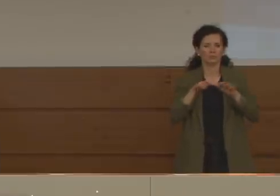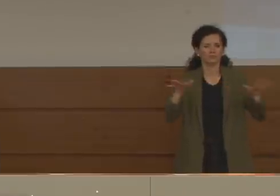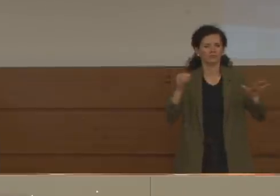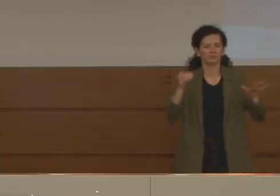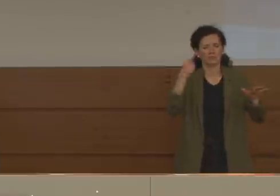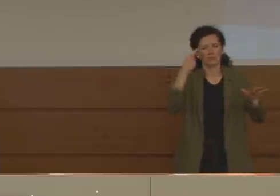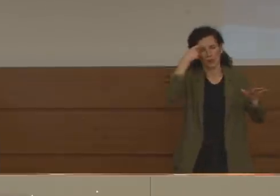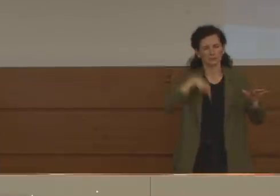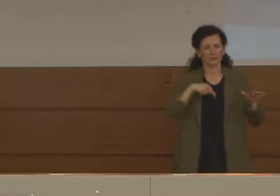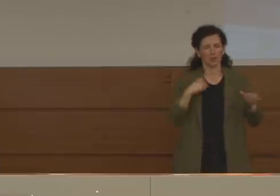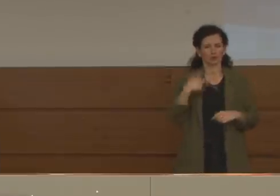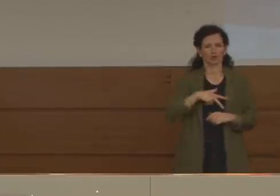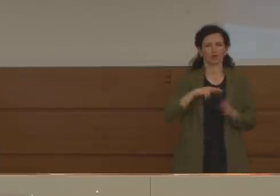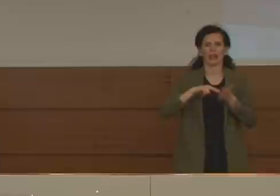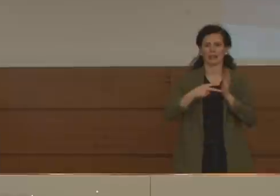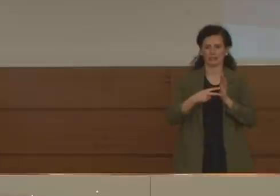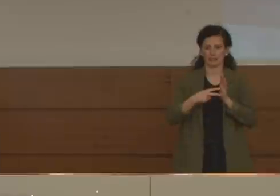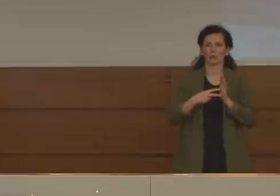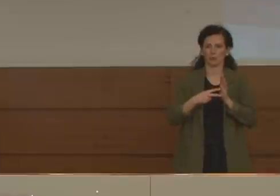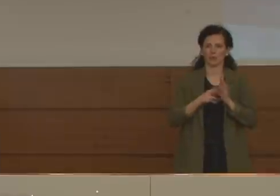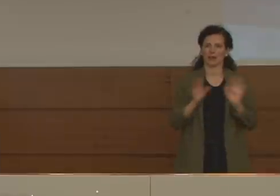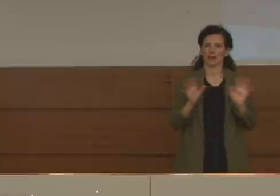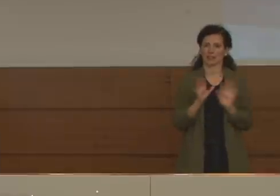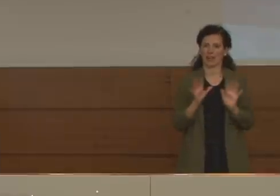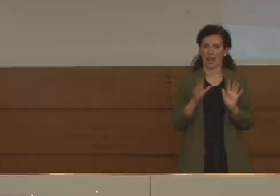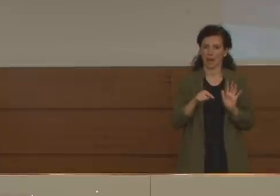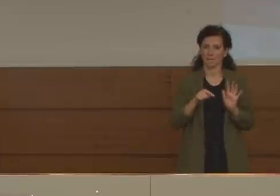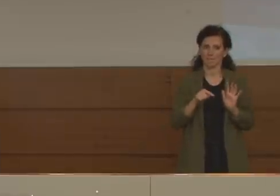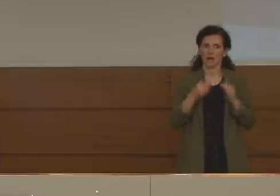meccanismi di costrizione hanno determinato. E l'ultima è collegata anche